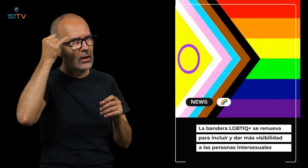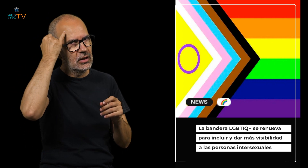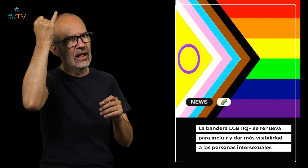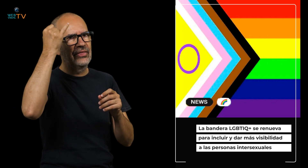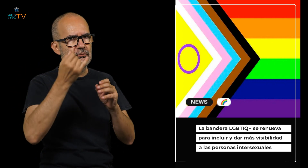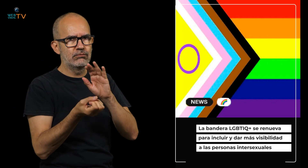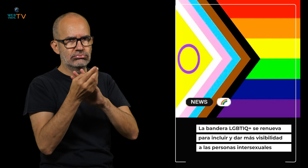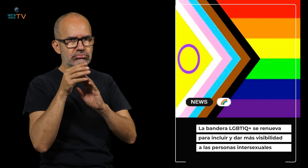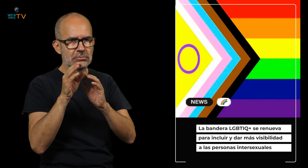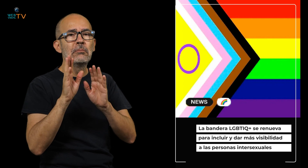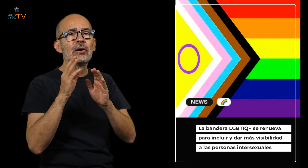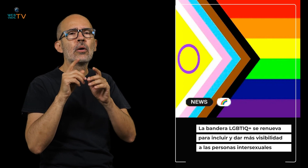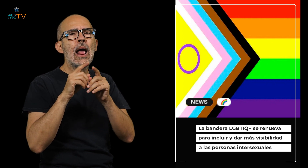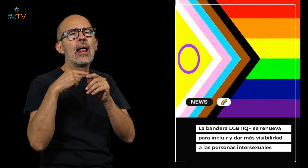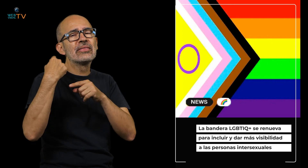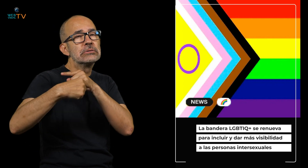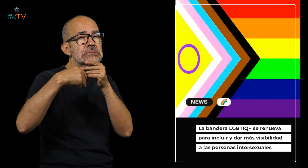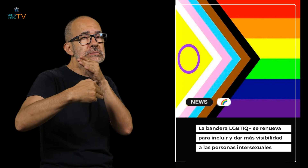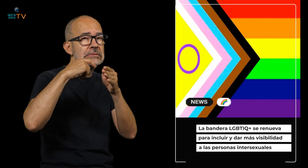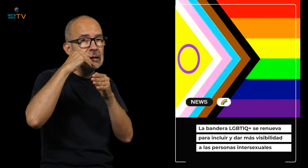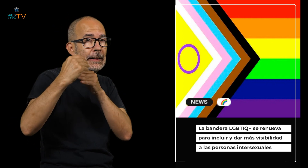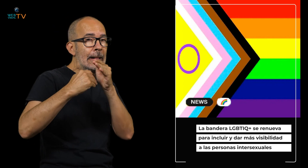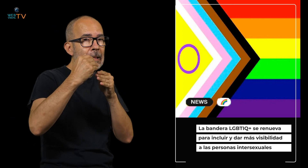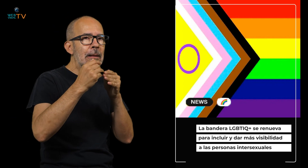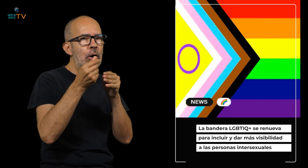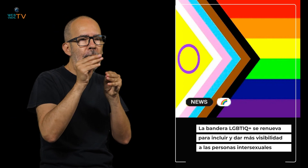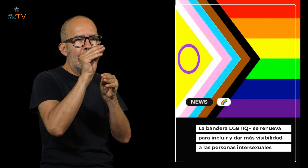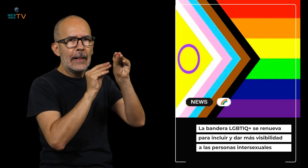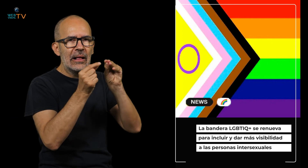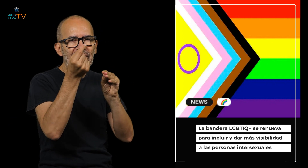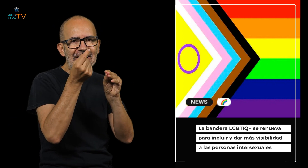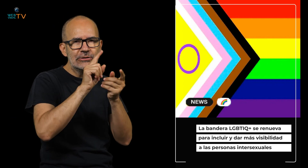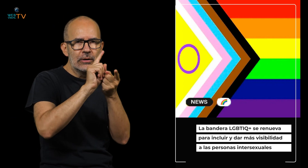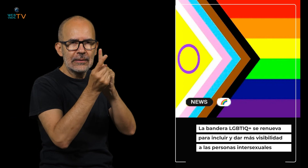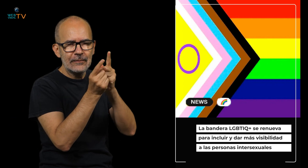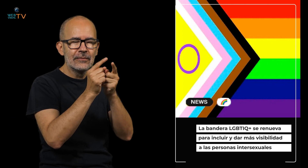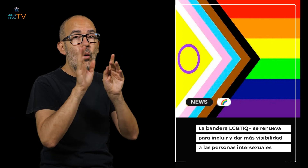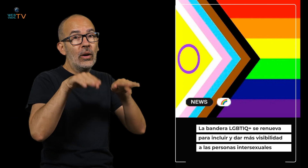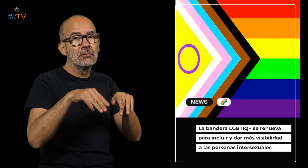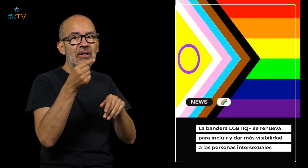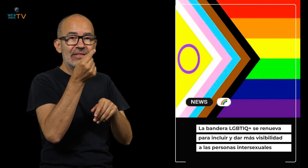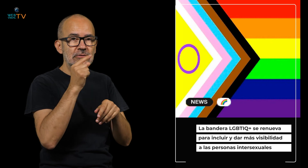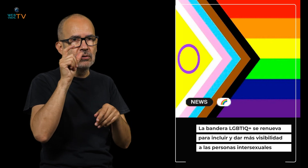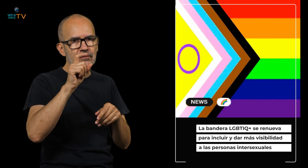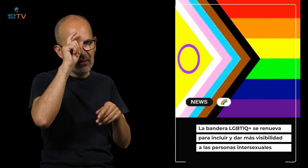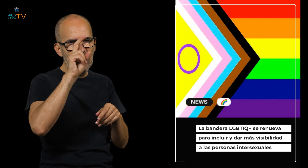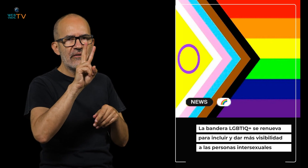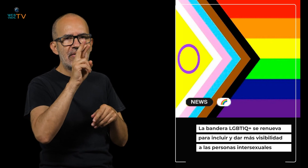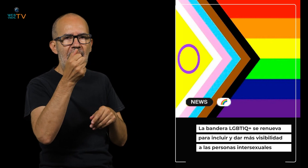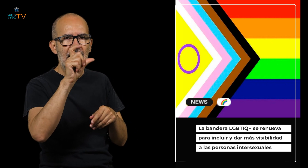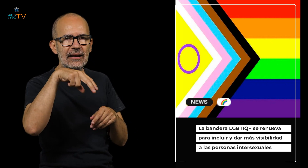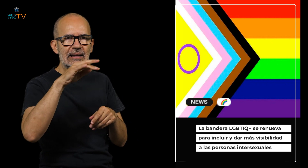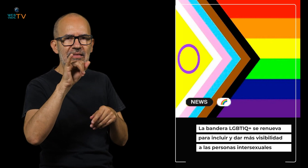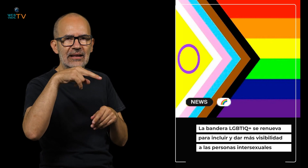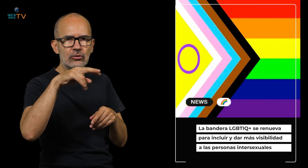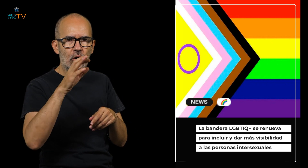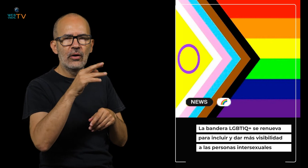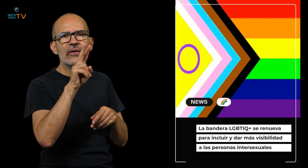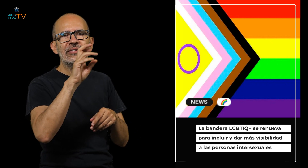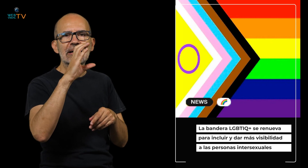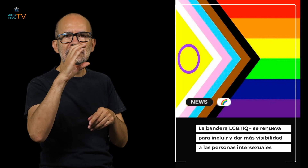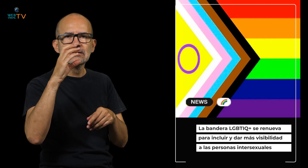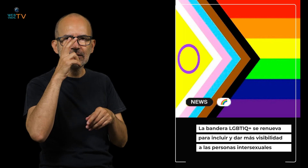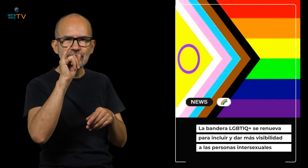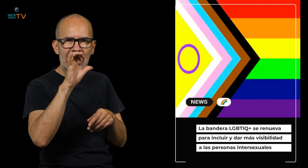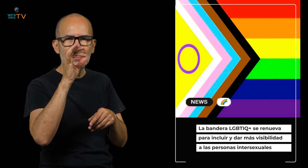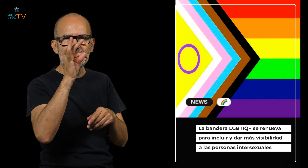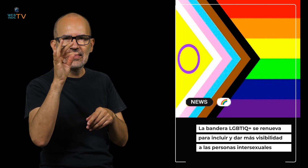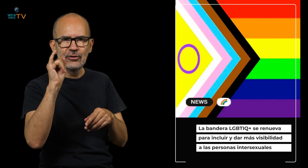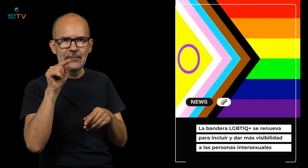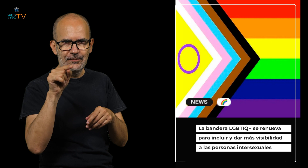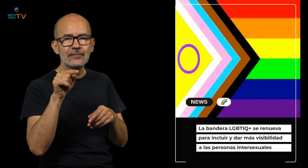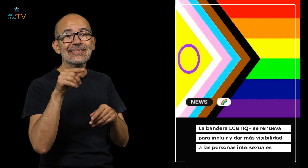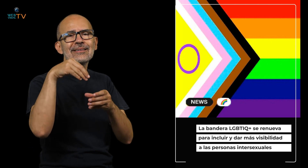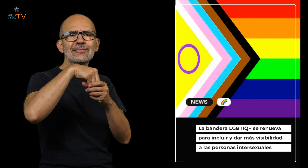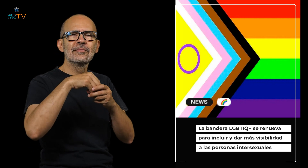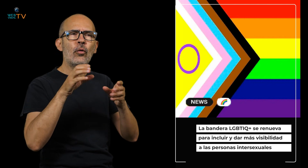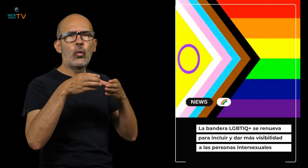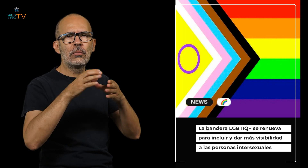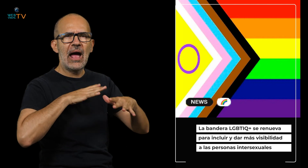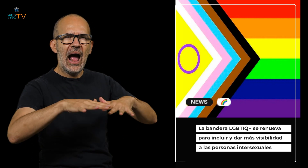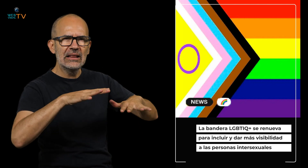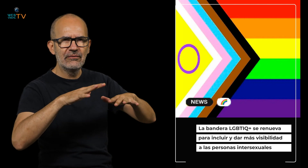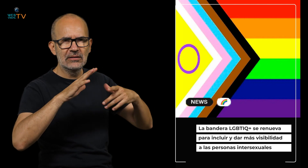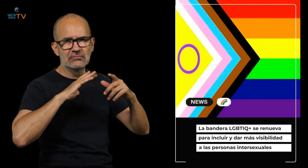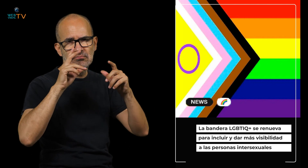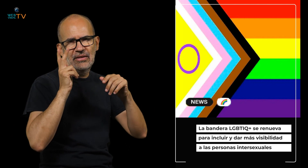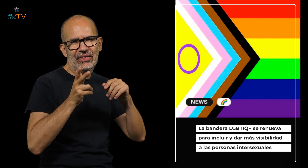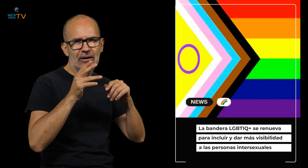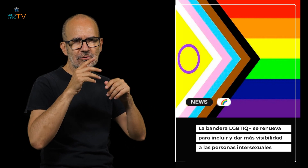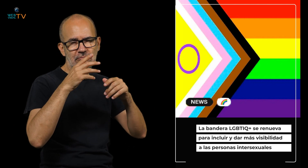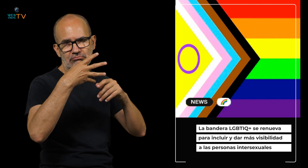Pero solo ahora, con el rediseño hecho por Valentino Vecchietti, activista del grupo